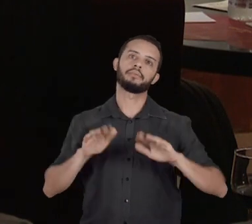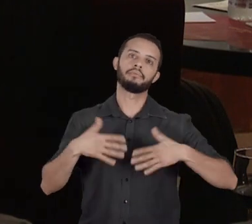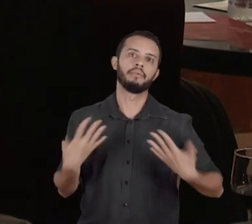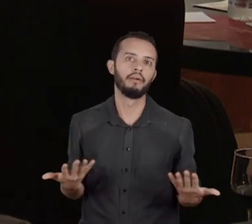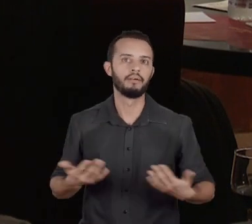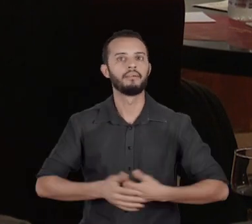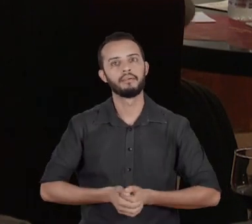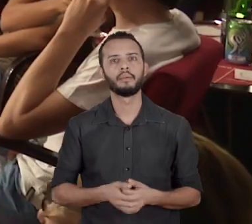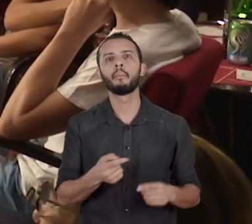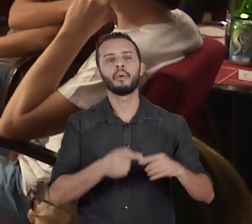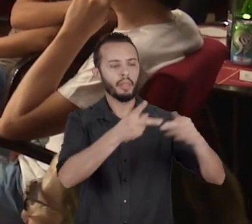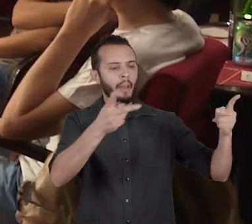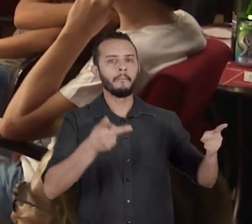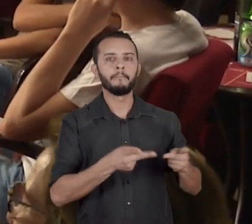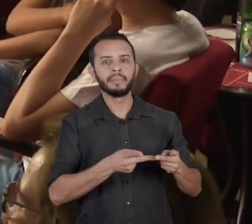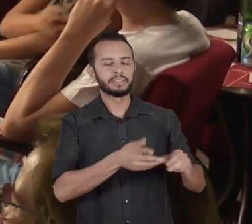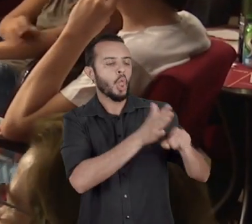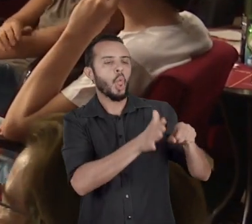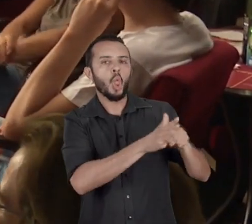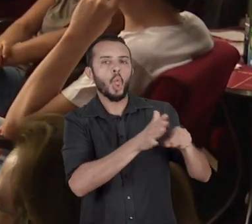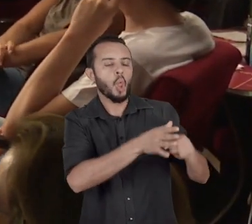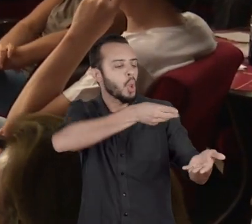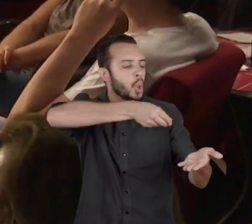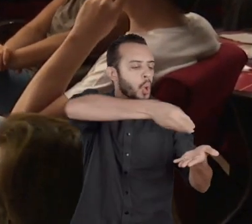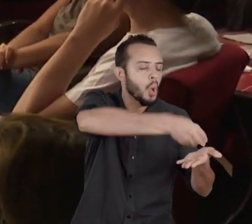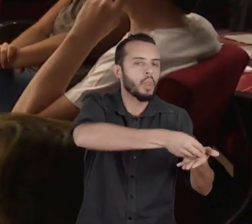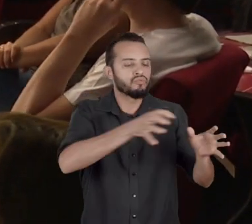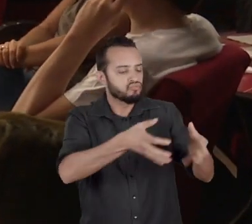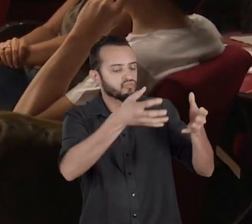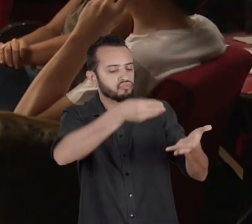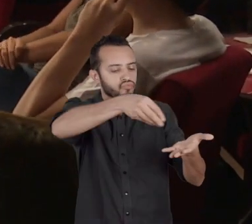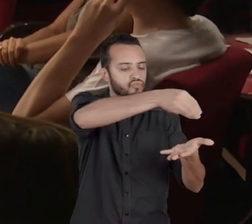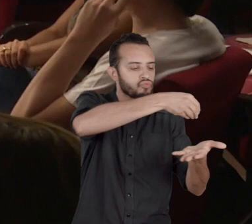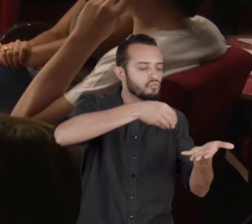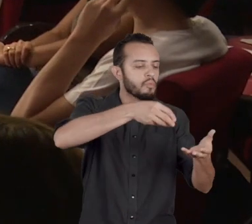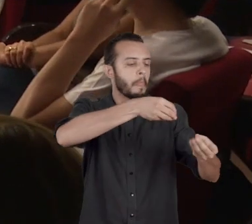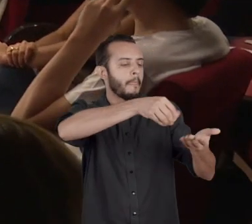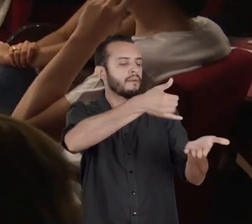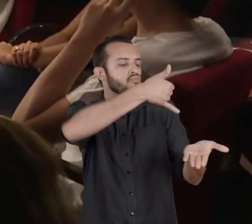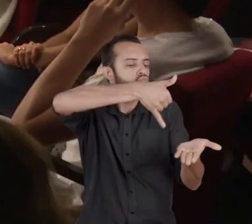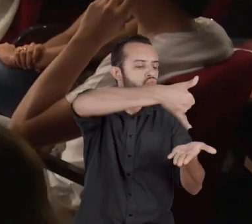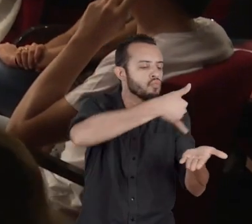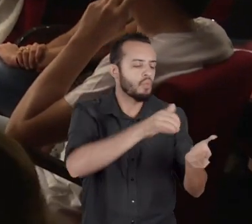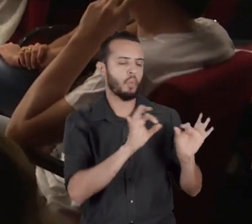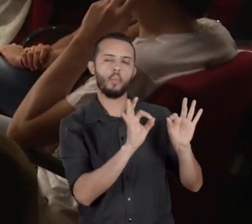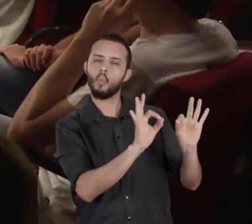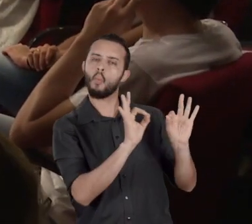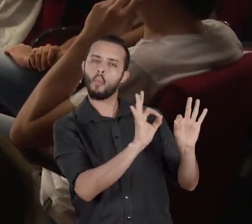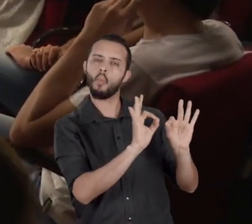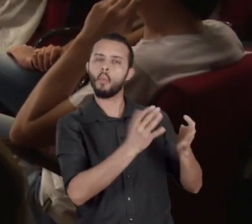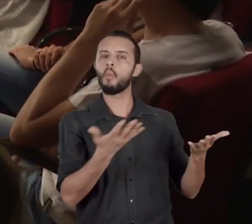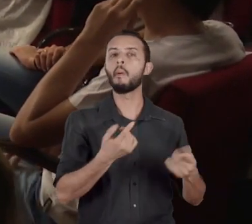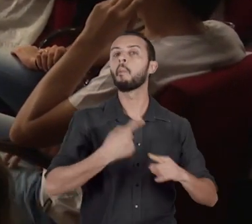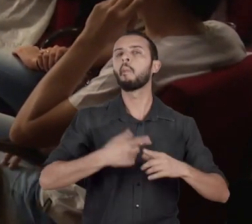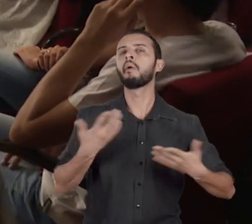Então por que que eu coloco rúcula com tomate seco puxada no pignoli com um fio de azeite extra virgem numa base de gergelim?